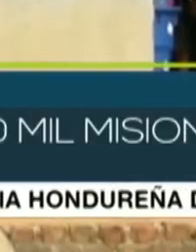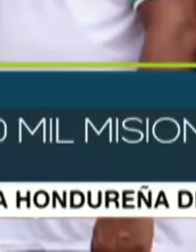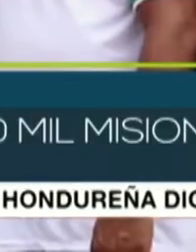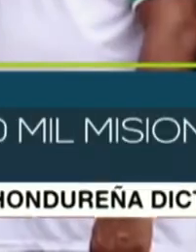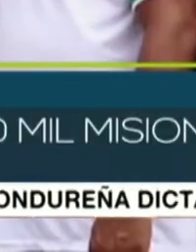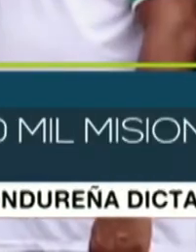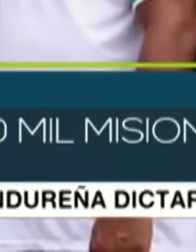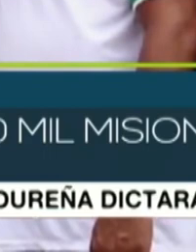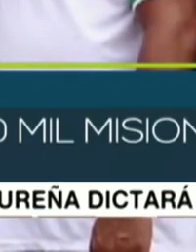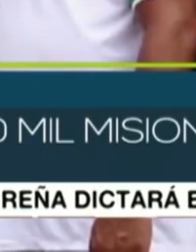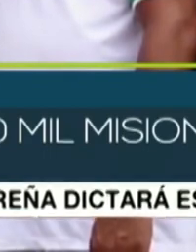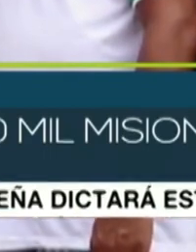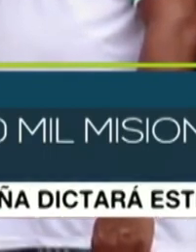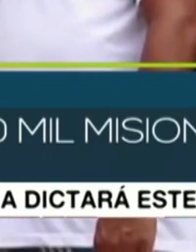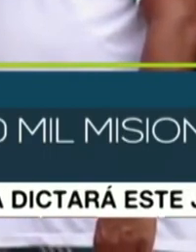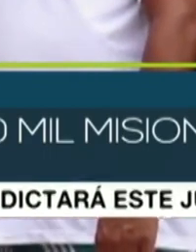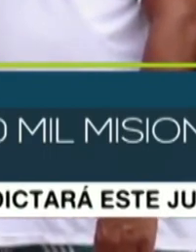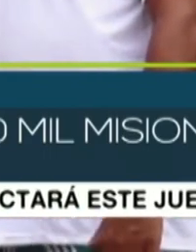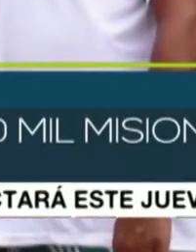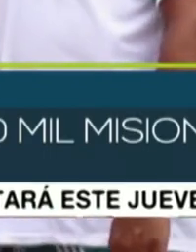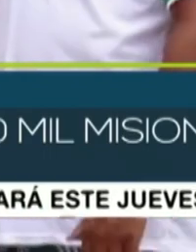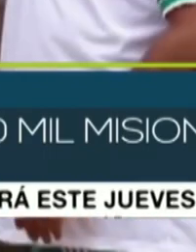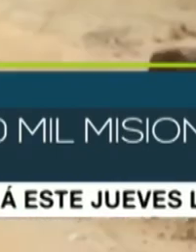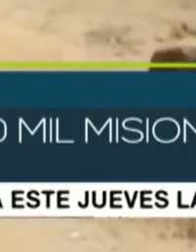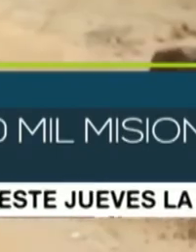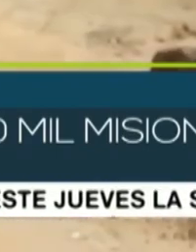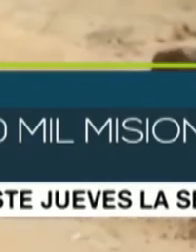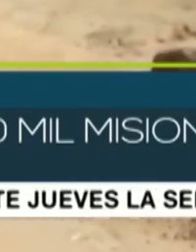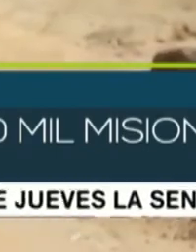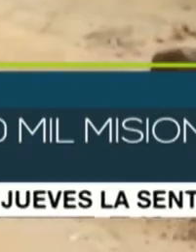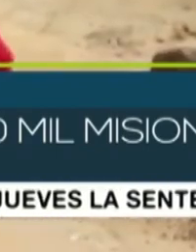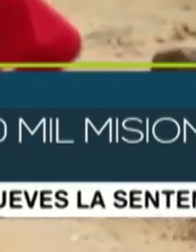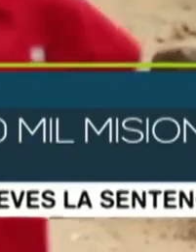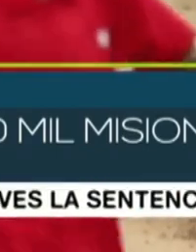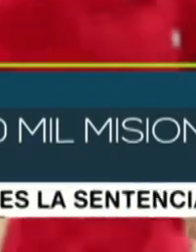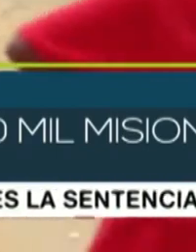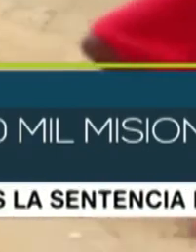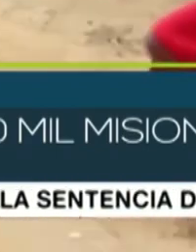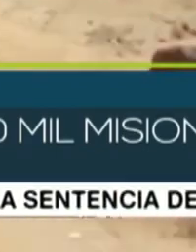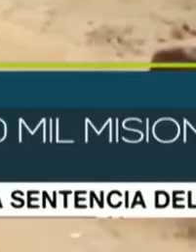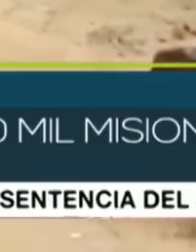sur les contrats signés entre Cuba et les pays bénéficiaires de ses programmes de santé.